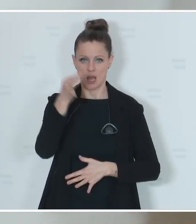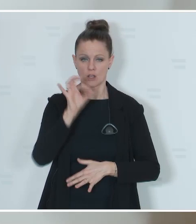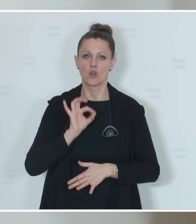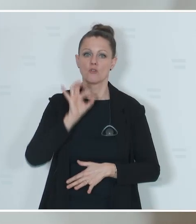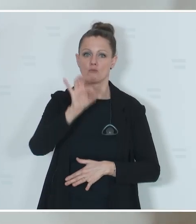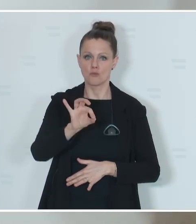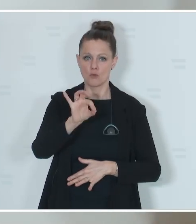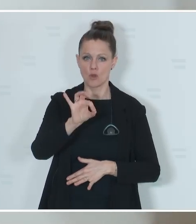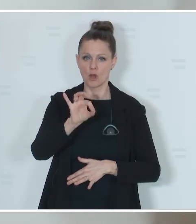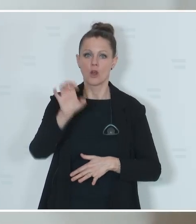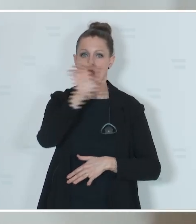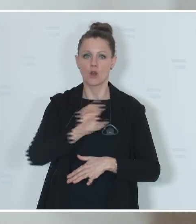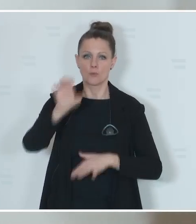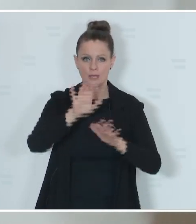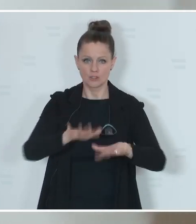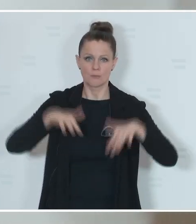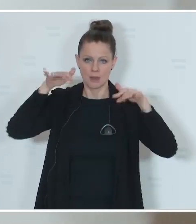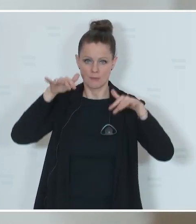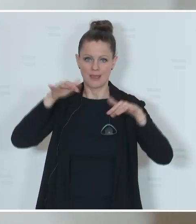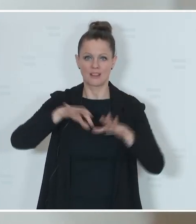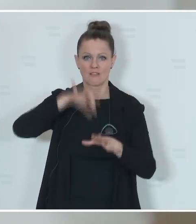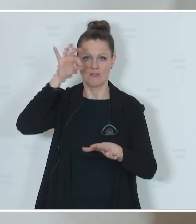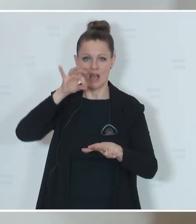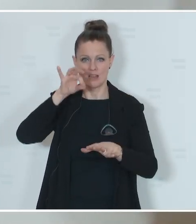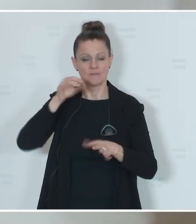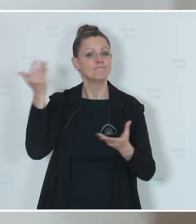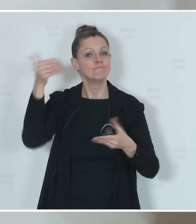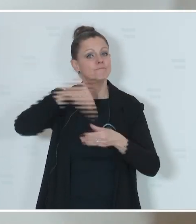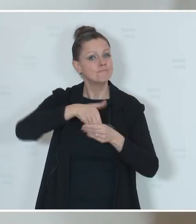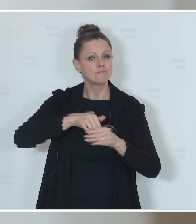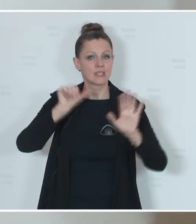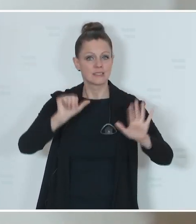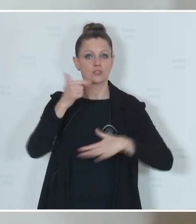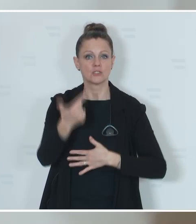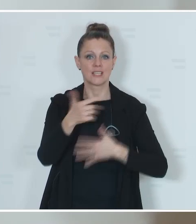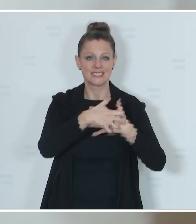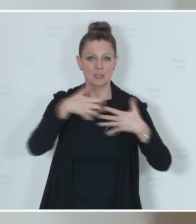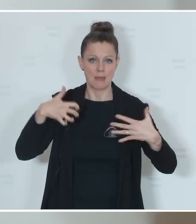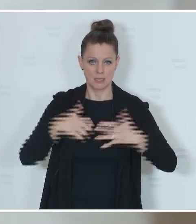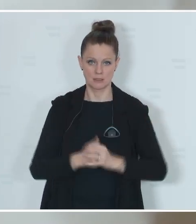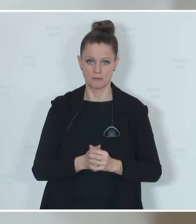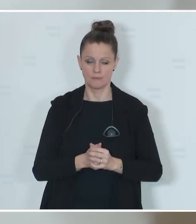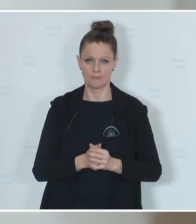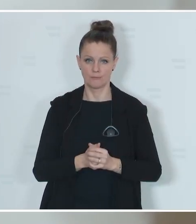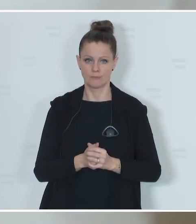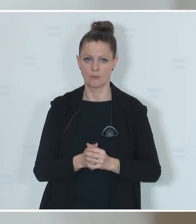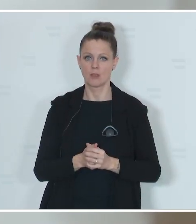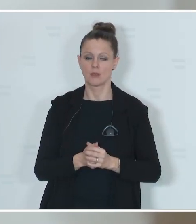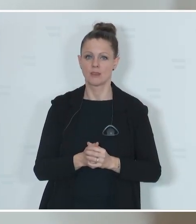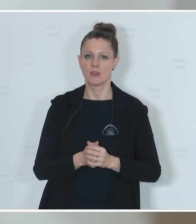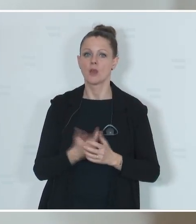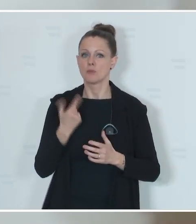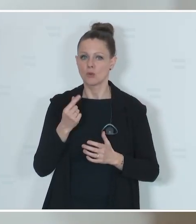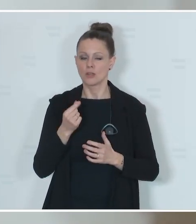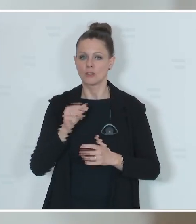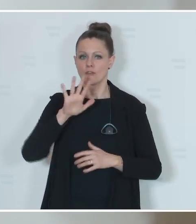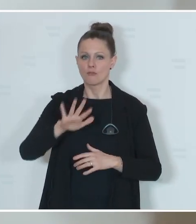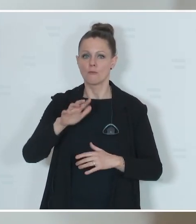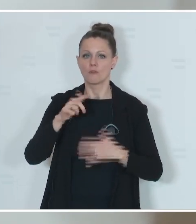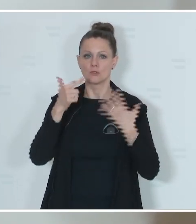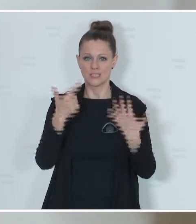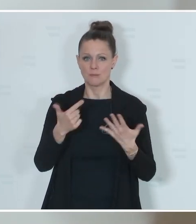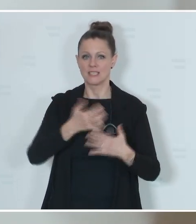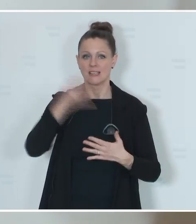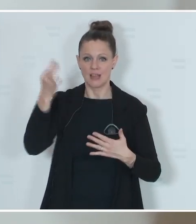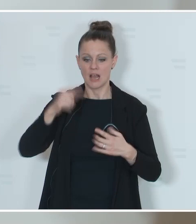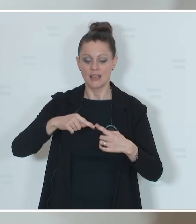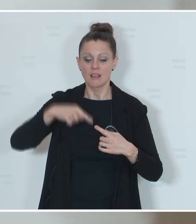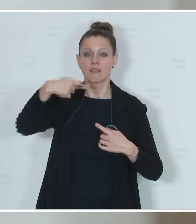zum Europäischen Parlament wird der 26. März sein. Das sind 75 Tage vor dem Wahltermin. Und hier wird